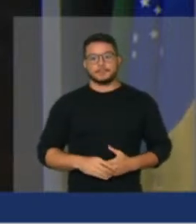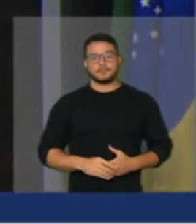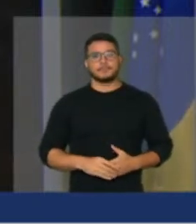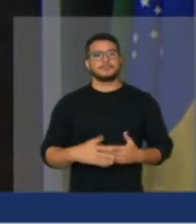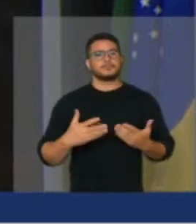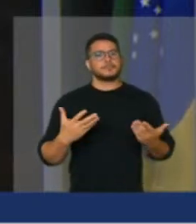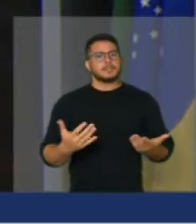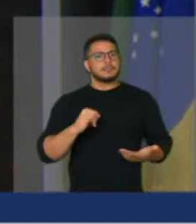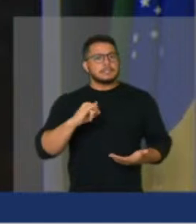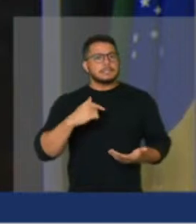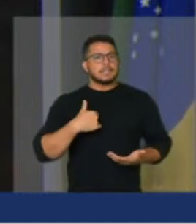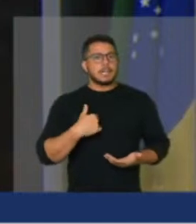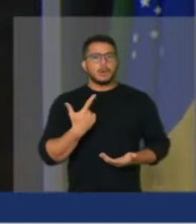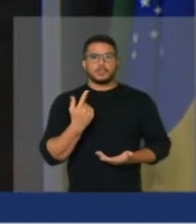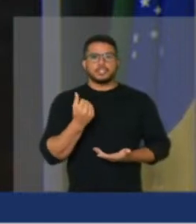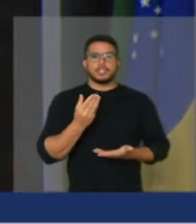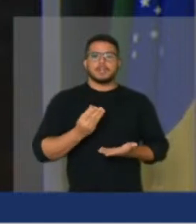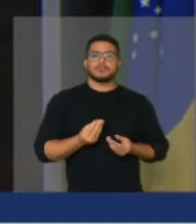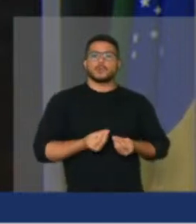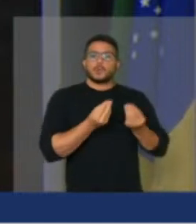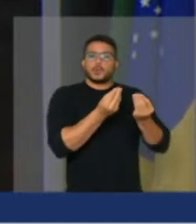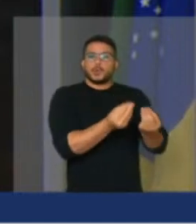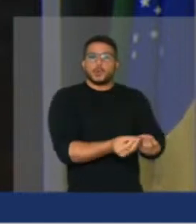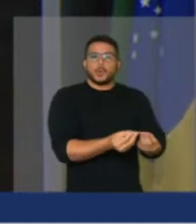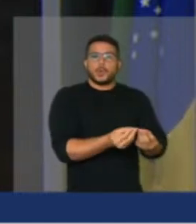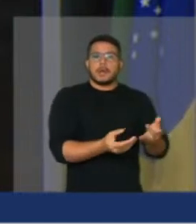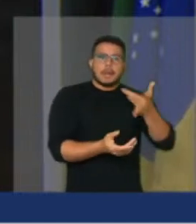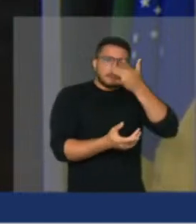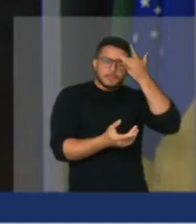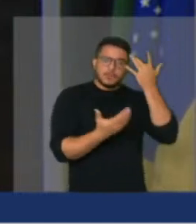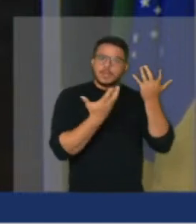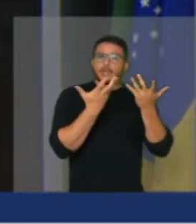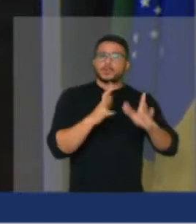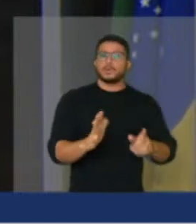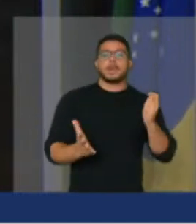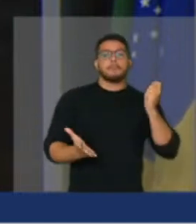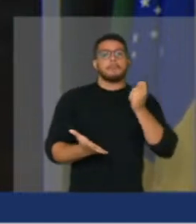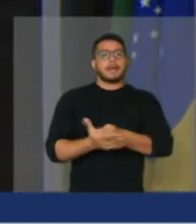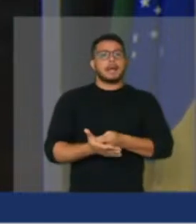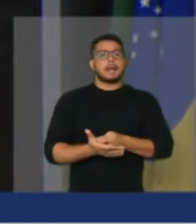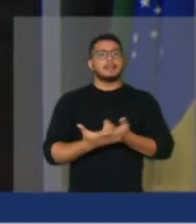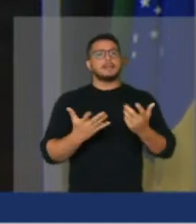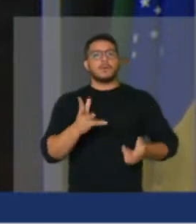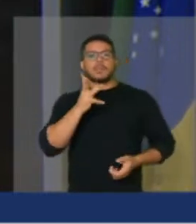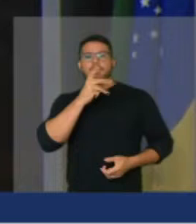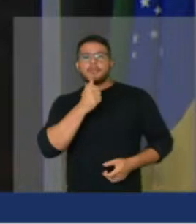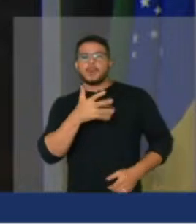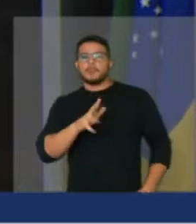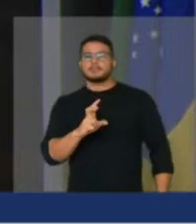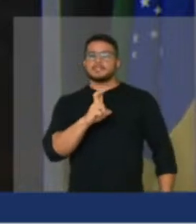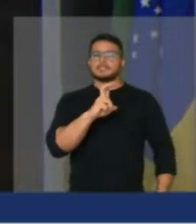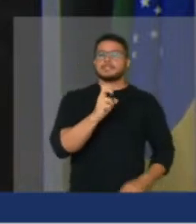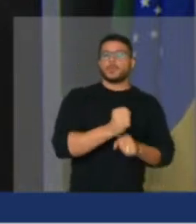NEGA A PAGAR. EU DEMORO 5, 6, 7, 8 ANOS NA JUSTIÇA PARA CONSEGUIR O DIREITO A ESSE PAGAMENTO, QUANDO EU VOU RECEBER ESSE PRECATÓRIO O GOVERNO DIZ: NÃO, EU VOU